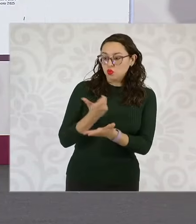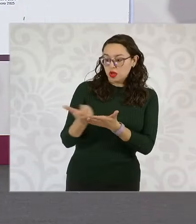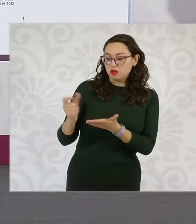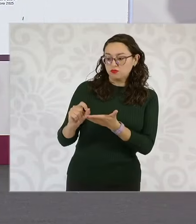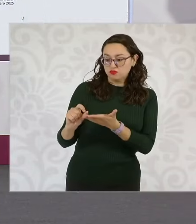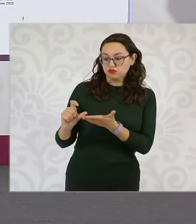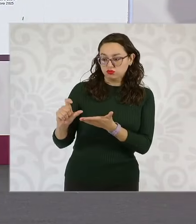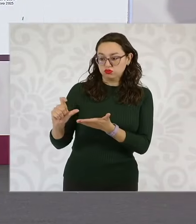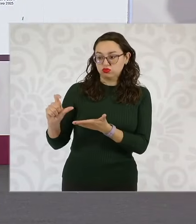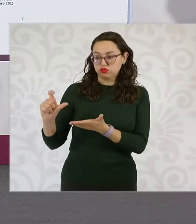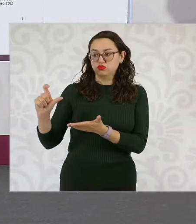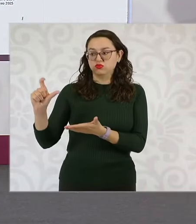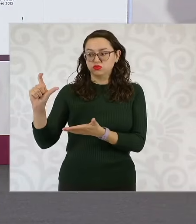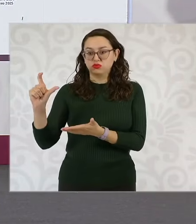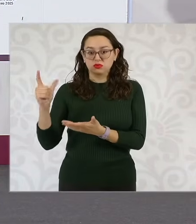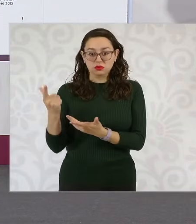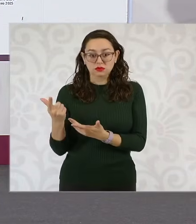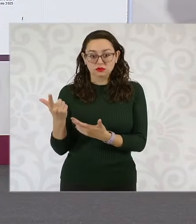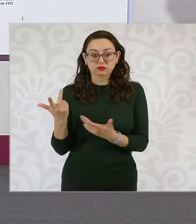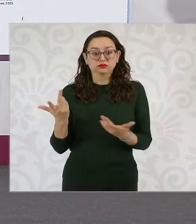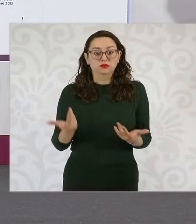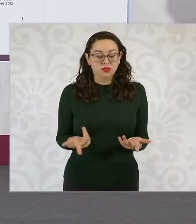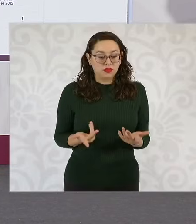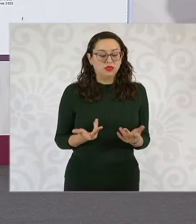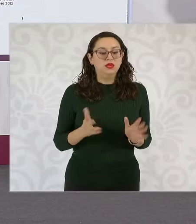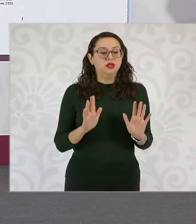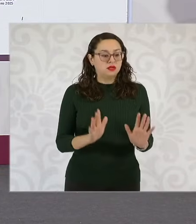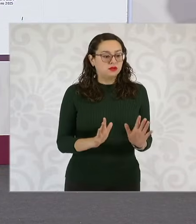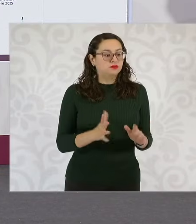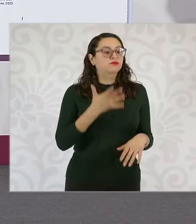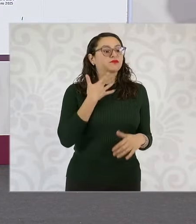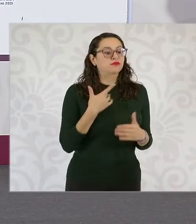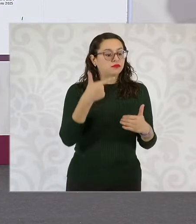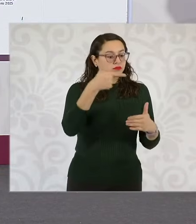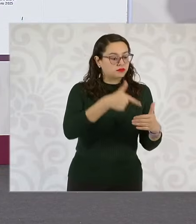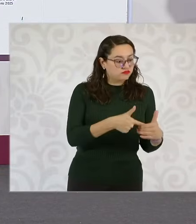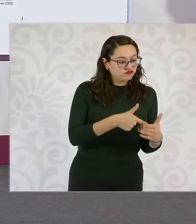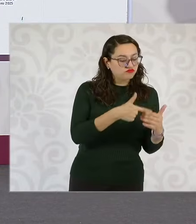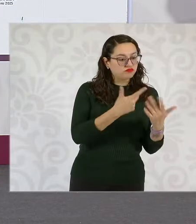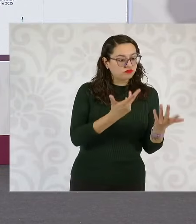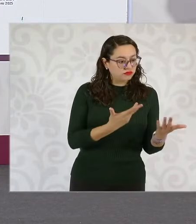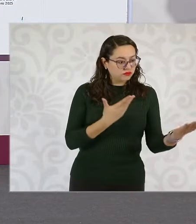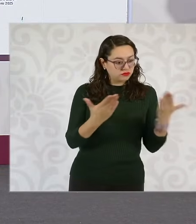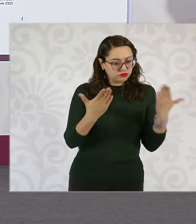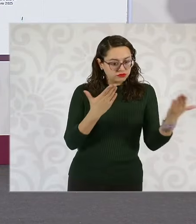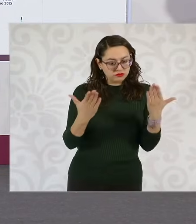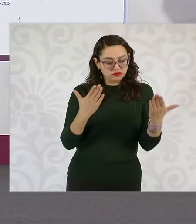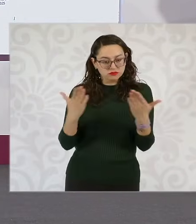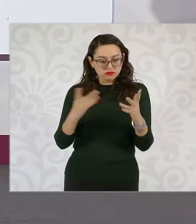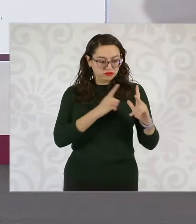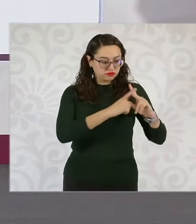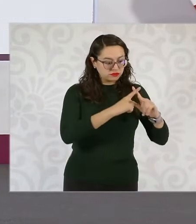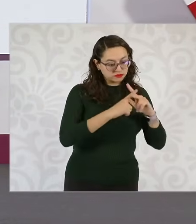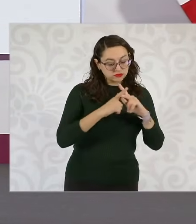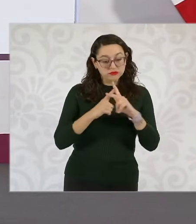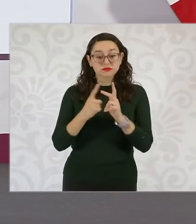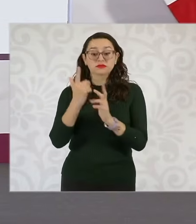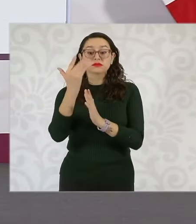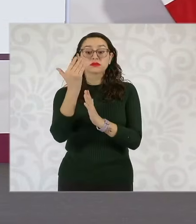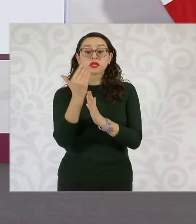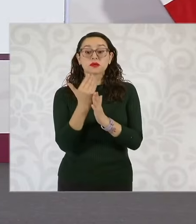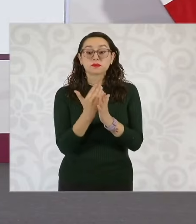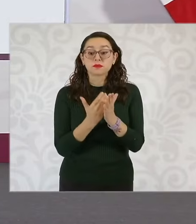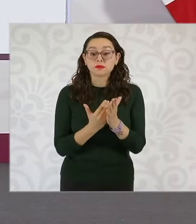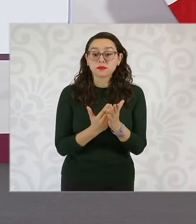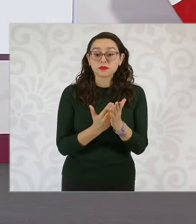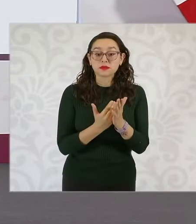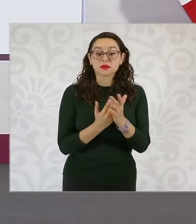representa menos el costo de la gasolina pero fíjense si fueran pesos creo que aquí son pesos